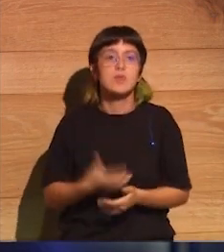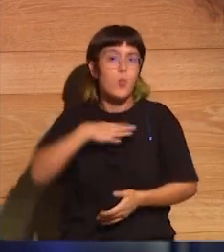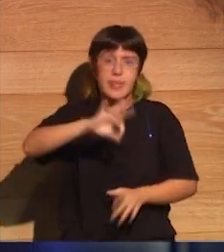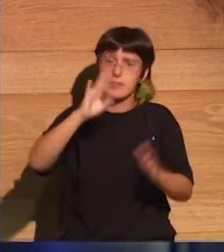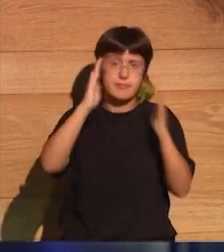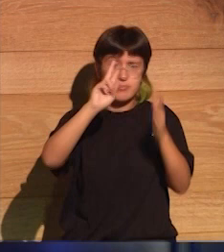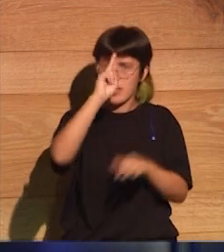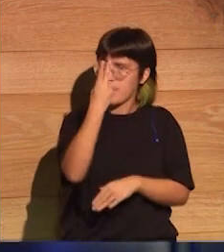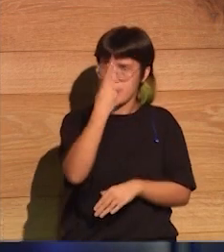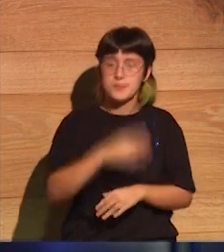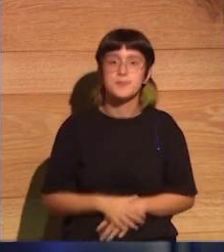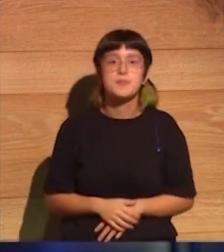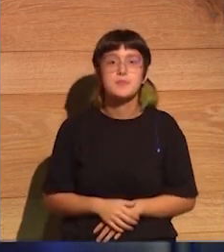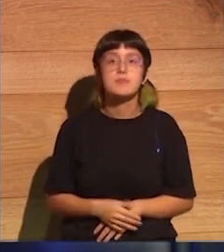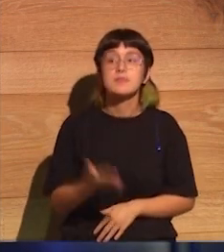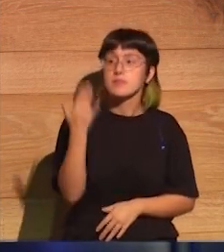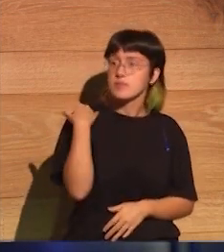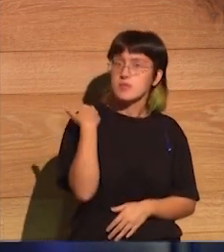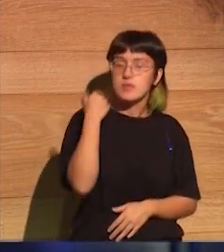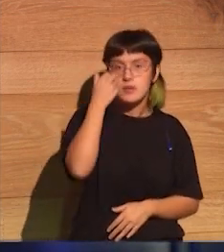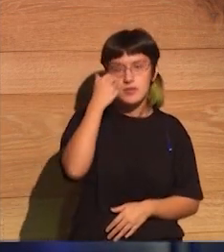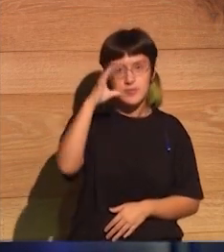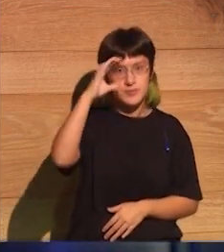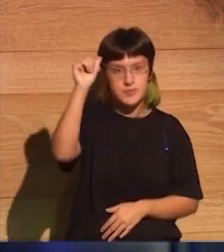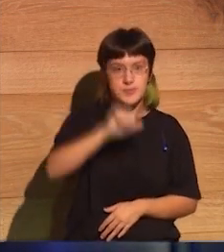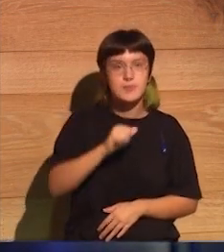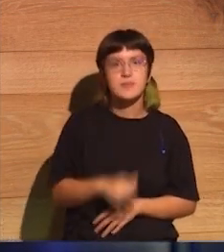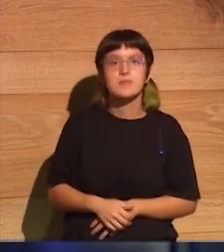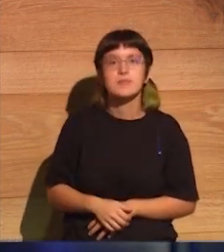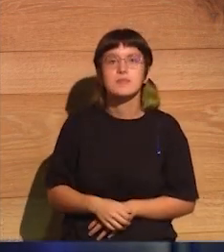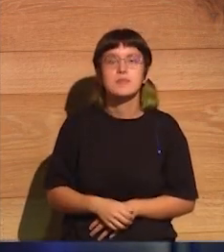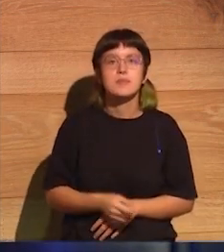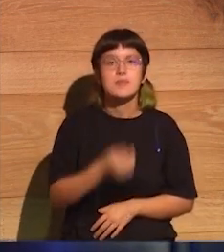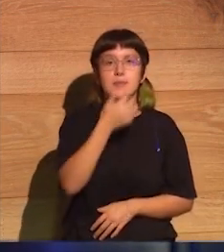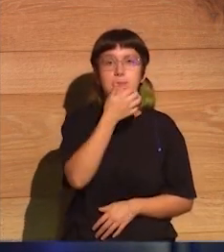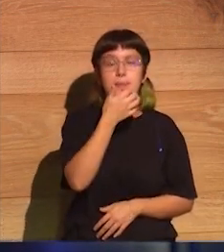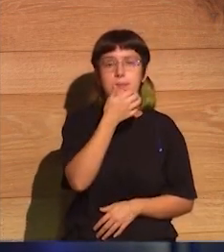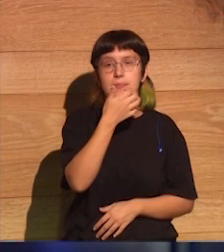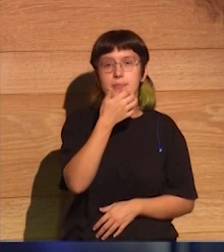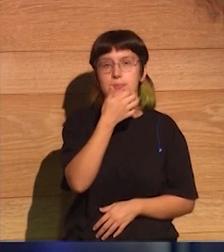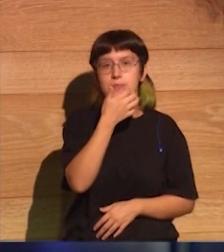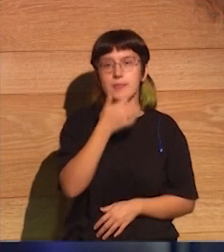Escuchaba el otro día como puede ser que estemos viviendo esa paradoja donde